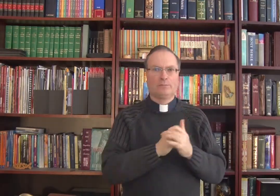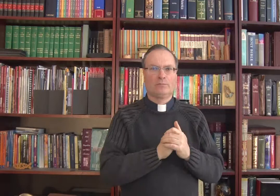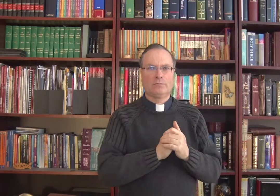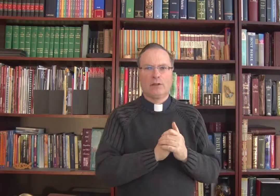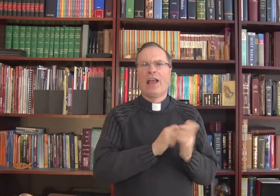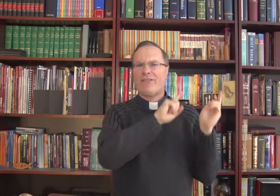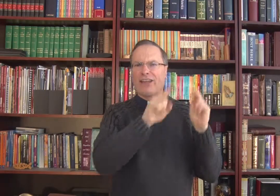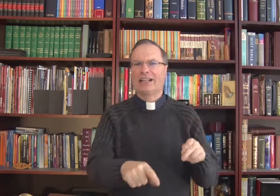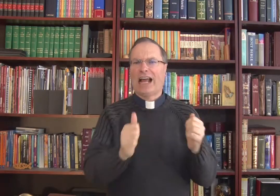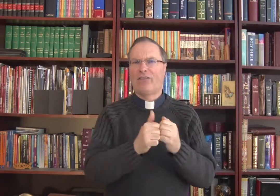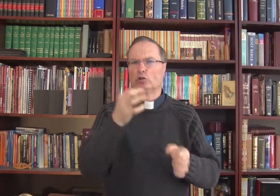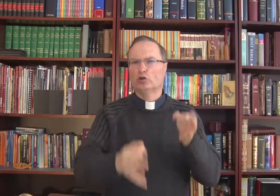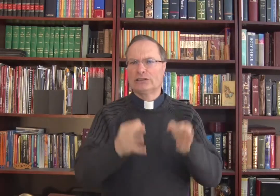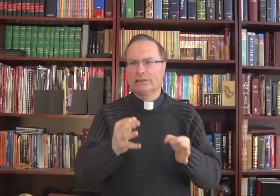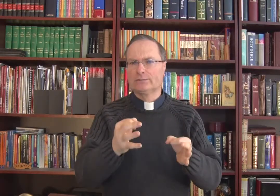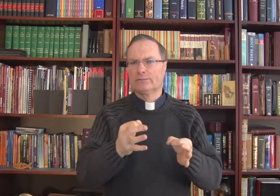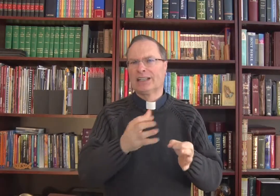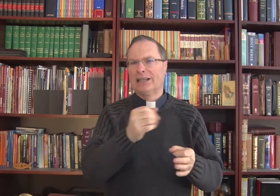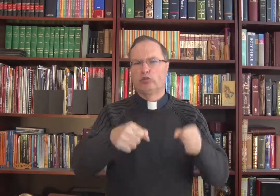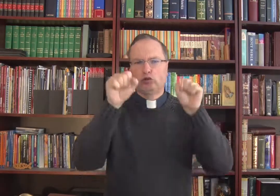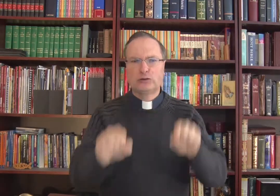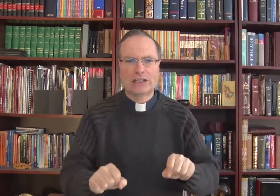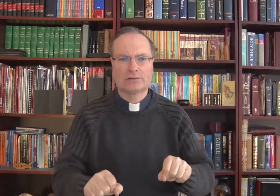viendrait avec justice et puissance,